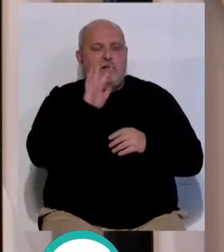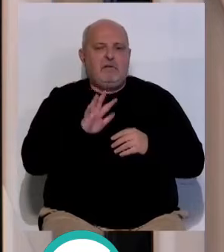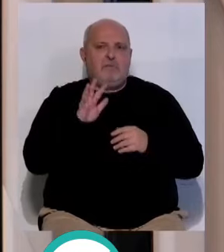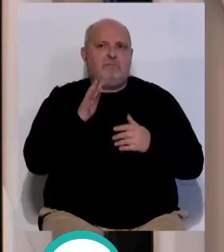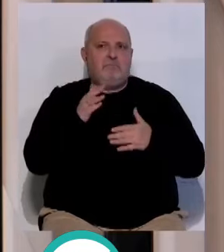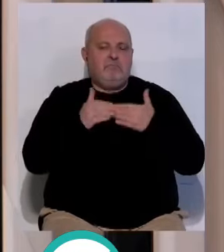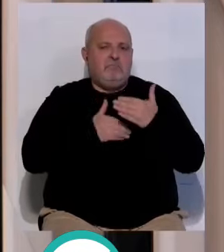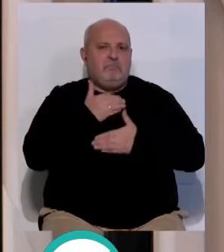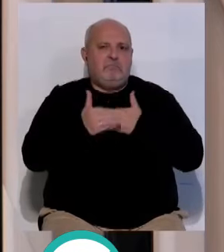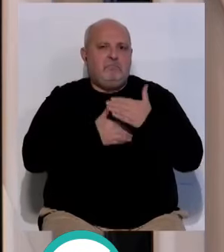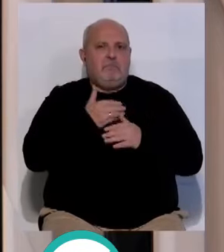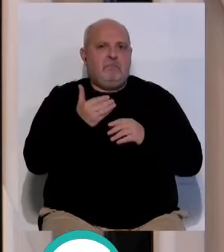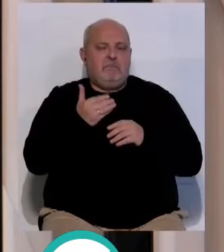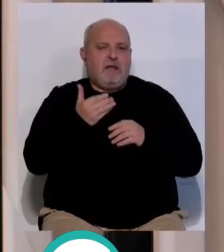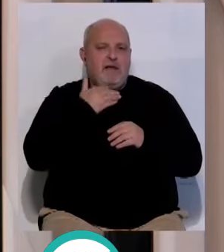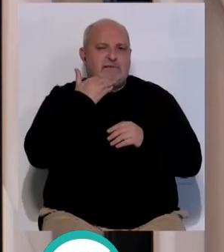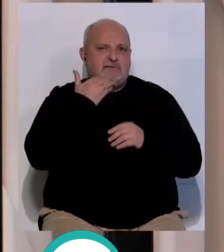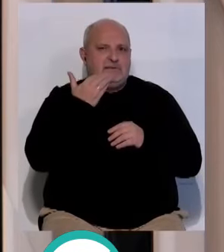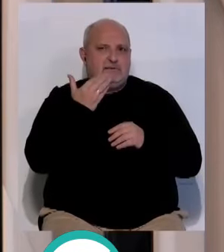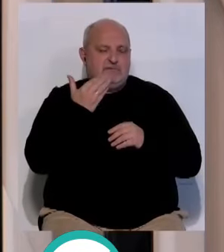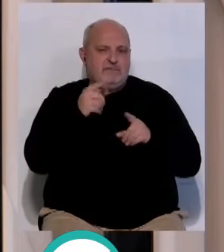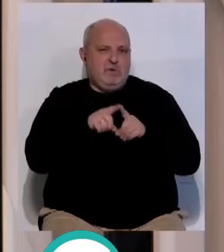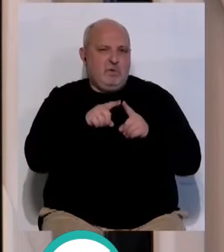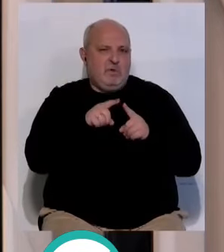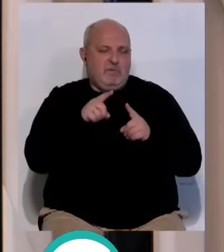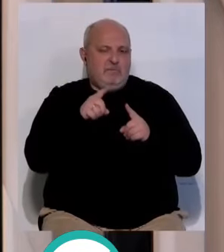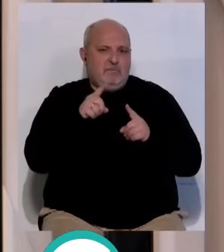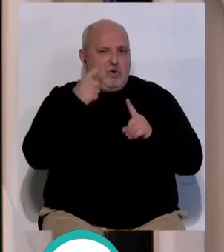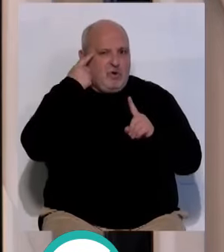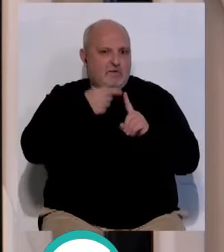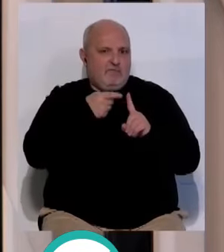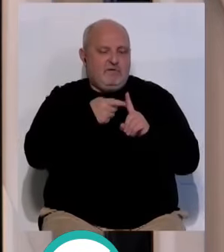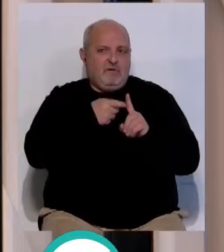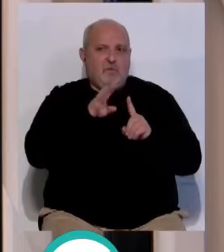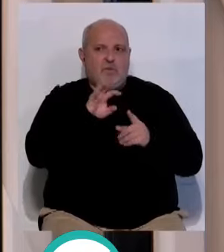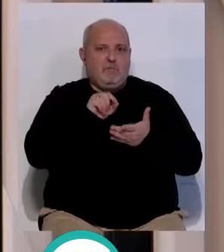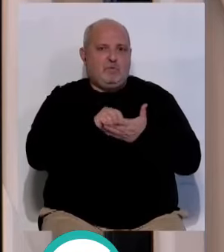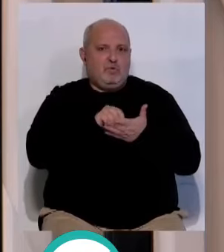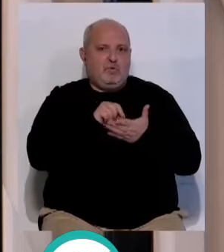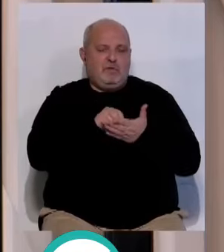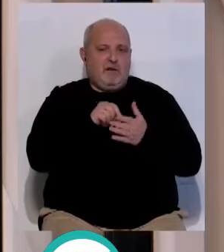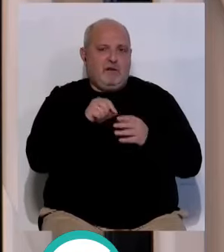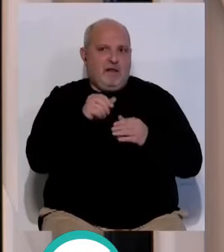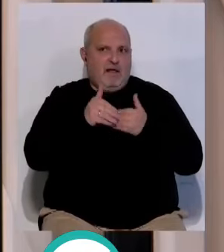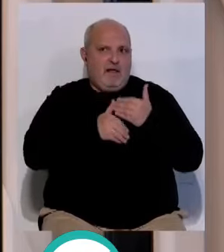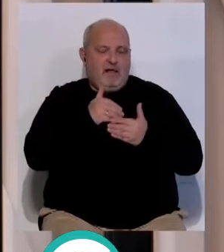y que había conseguido ya casi la cuarta parte del objetivo de los 40 puntos en nada nada más empezar